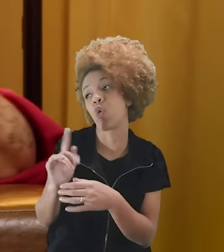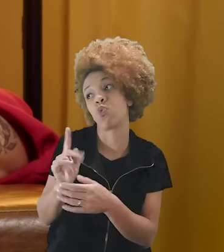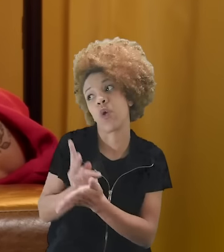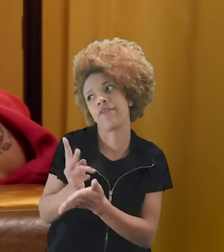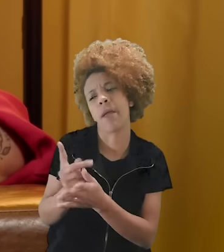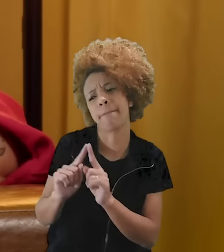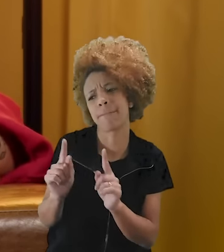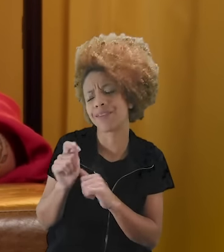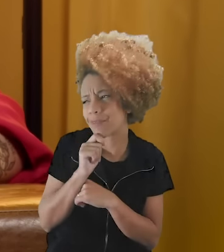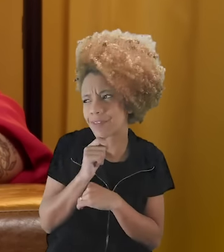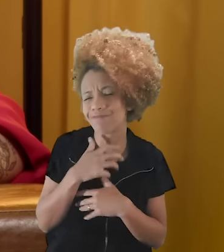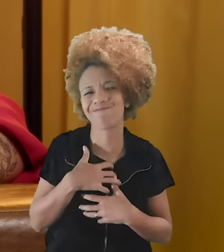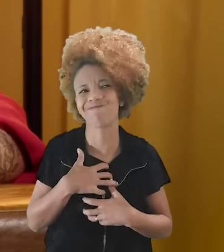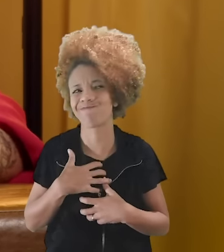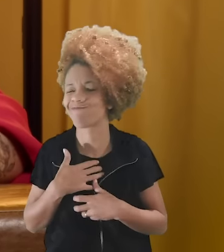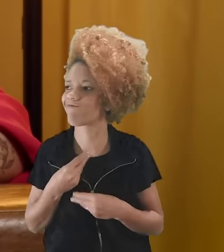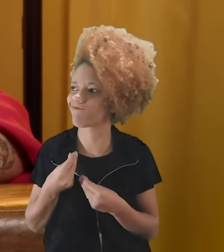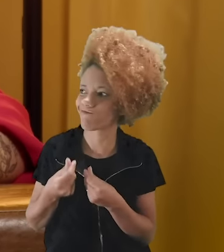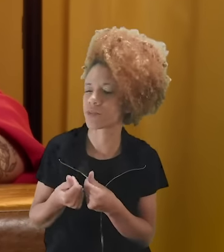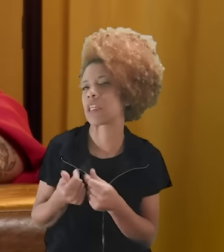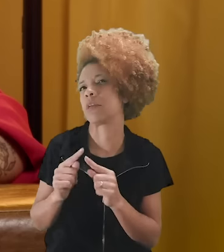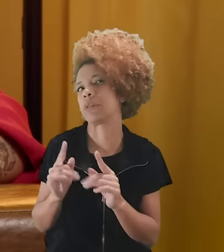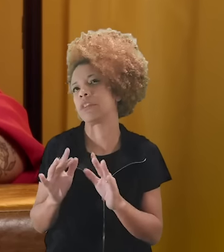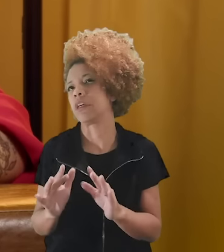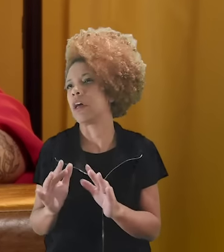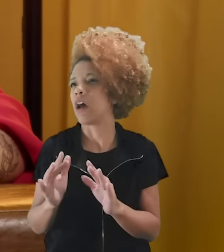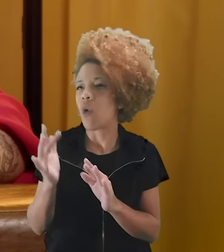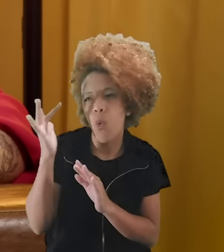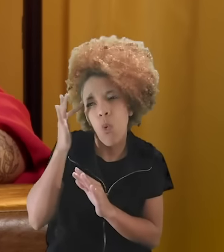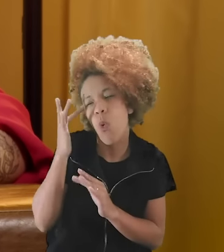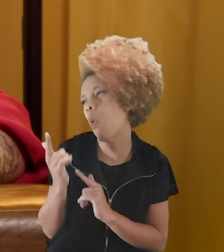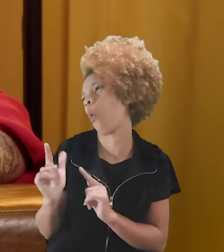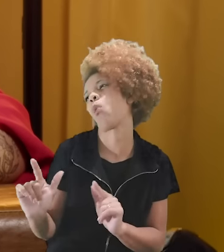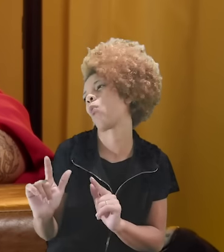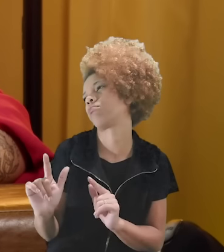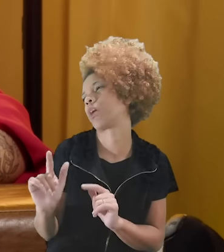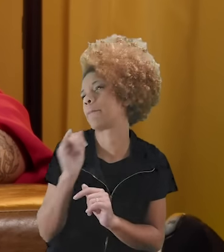frequente mas ainda assim tava pegando mas eu tava já com outra mentalidade de que tipo eu estava